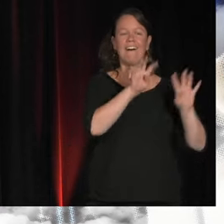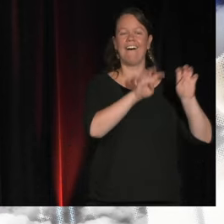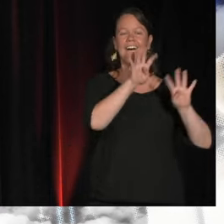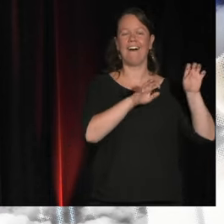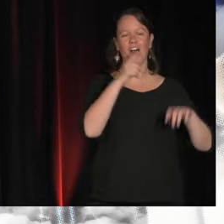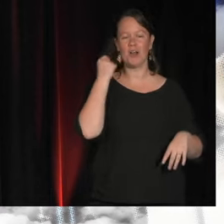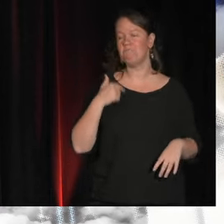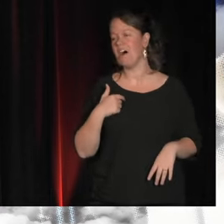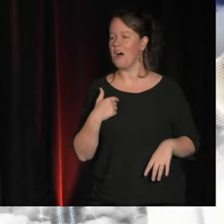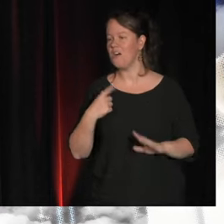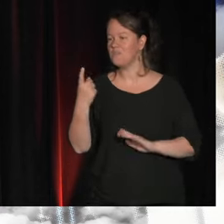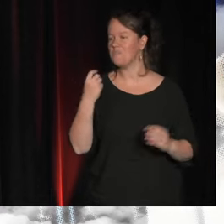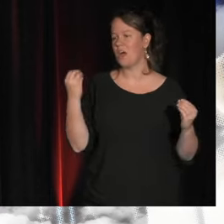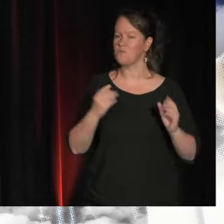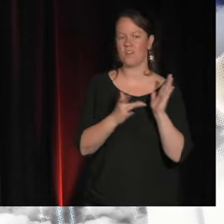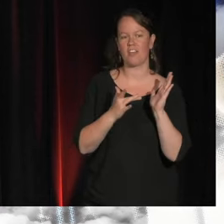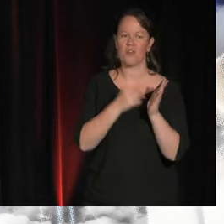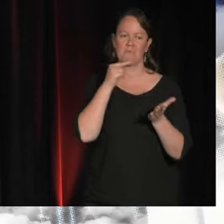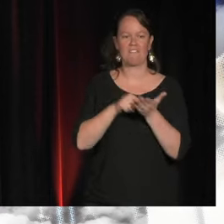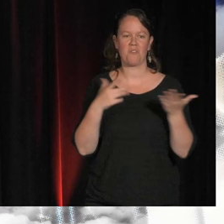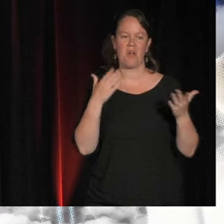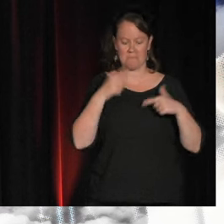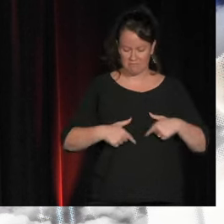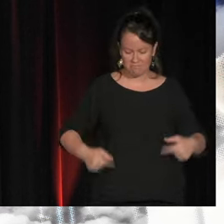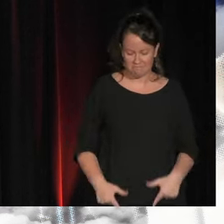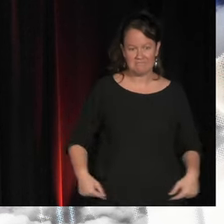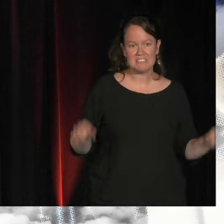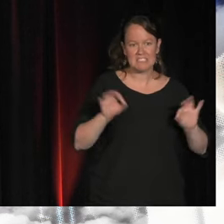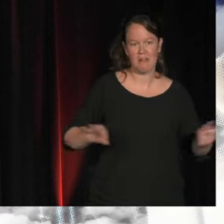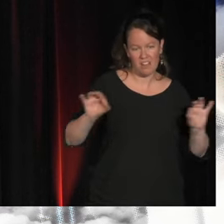"Et tu veux qu'ils viennent de quel catalogue à la place ?" Donc il y avait vraiment ce côté-là où ils s'en foutaient un petit peu.